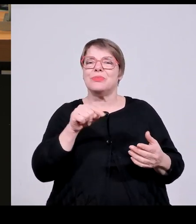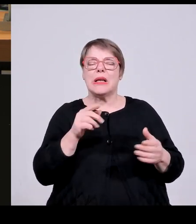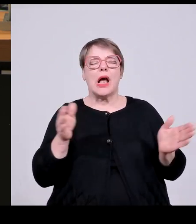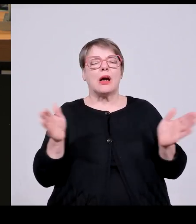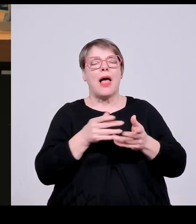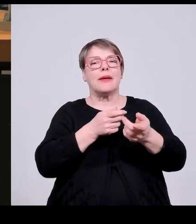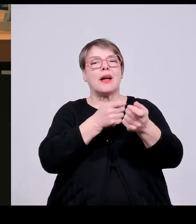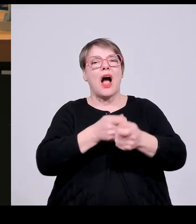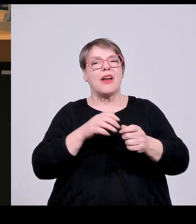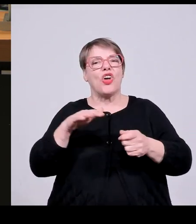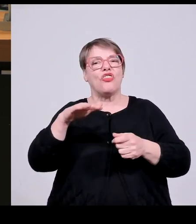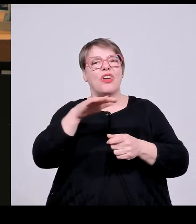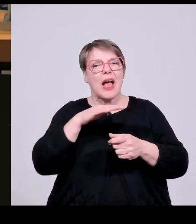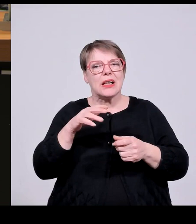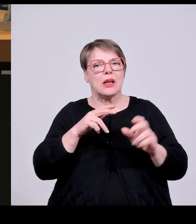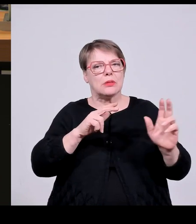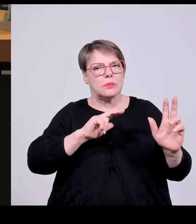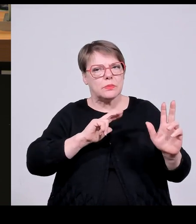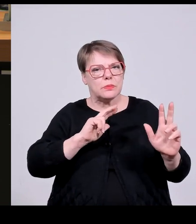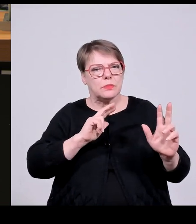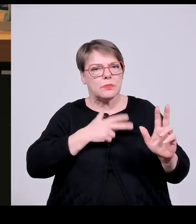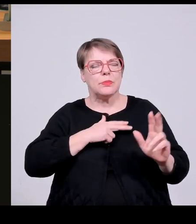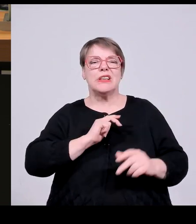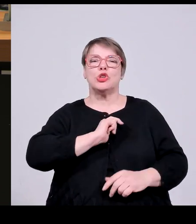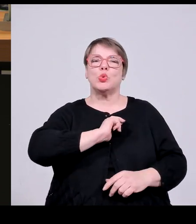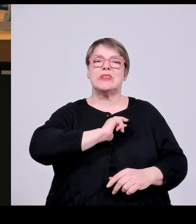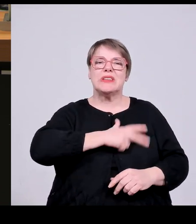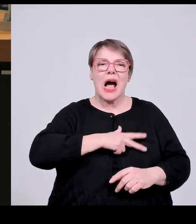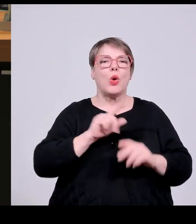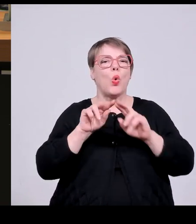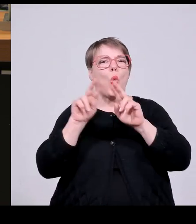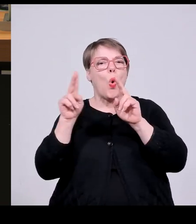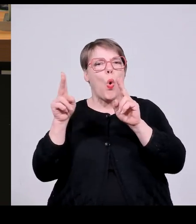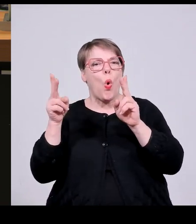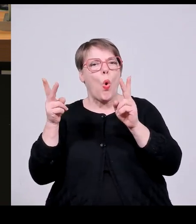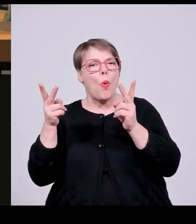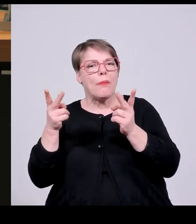uns an die Auseinandersetzung um Oeynhausen, 2016 war das, glaube